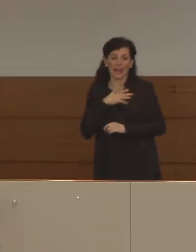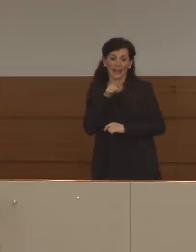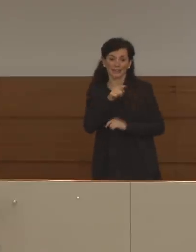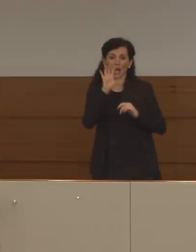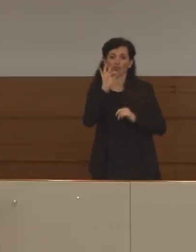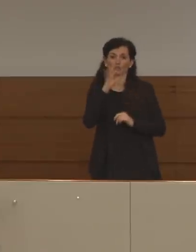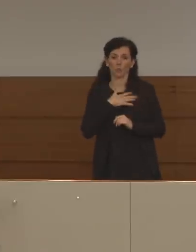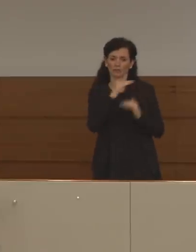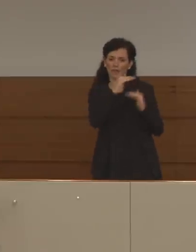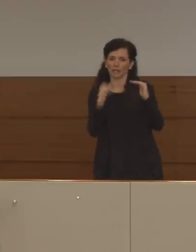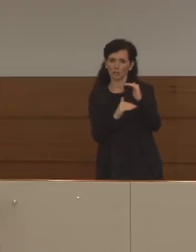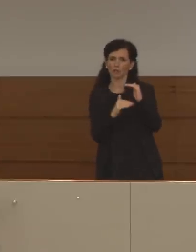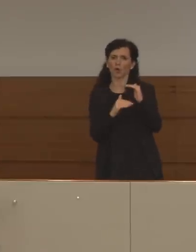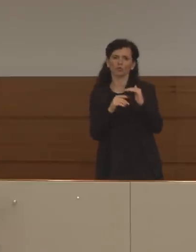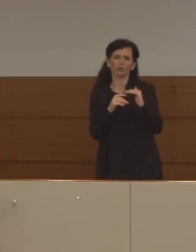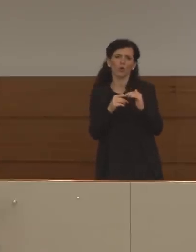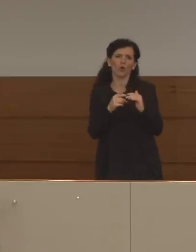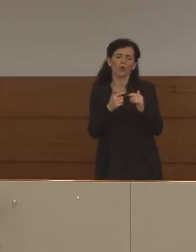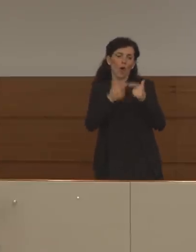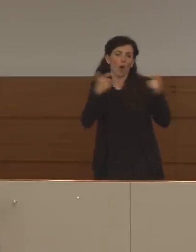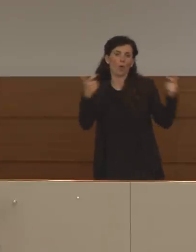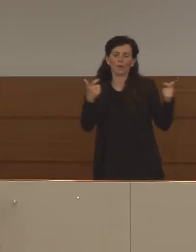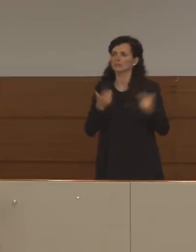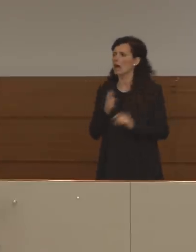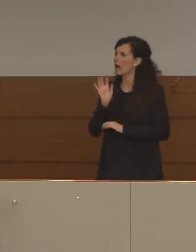subito sotto i 50 anni.